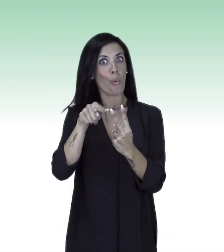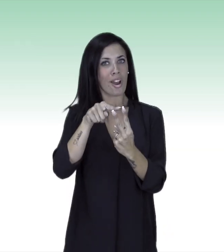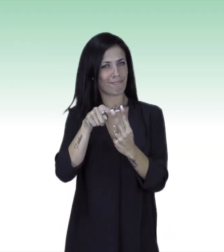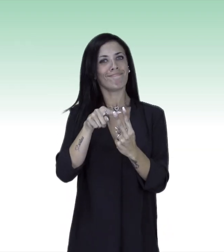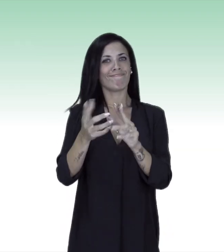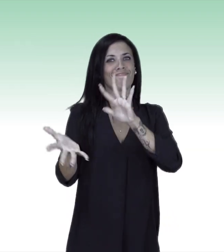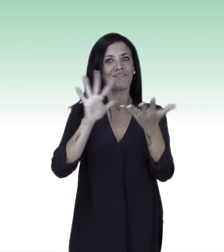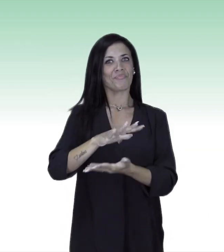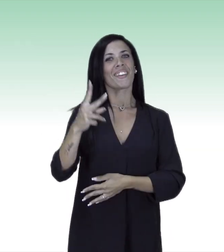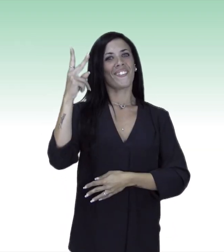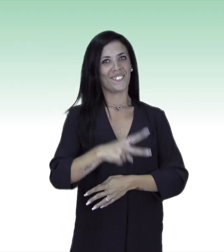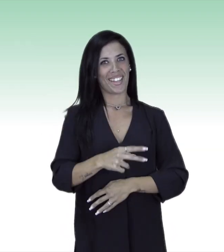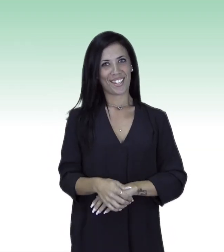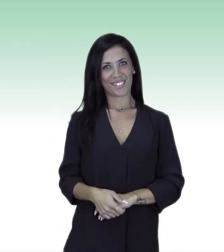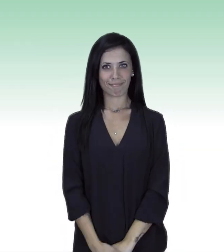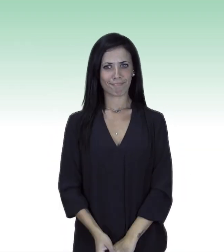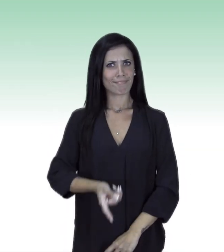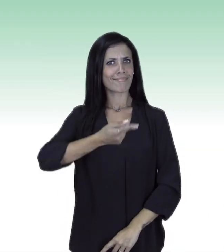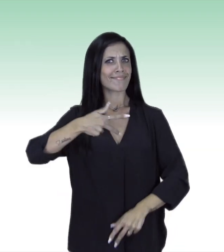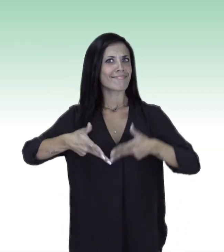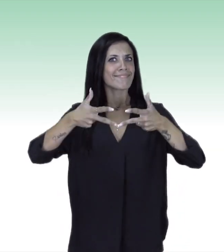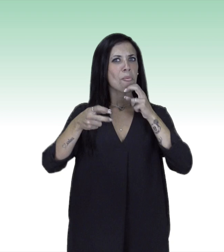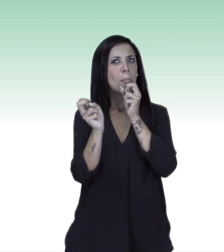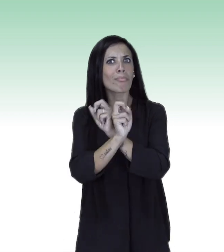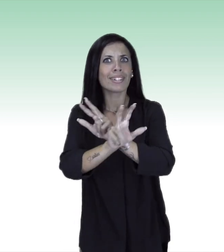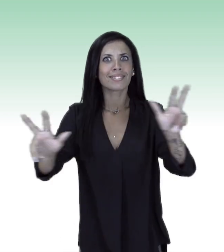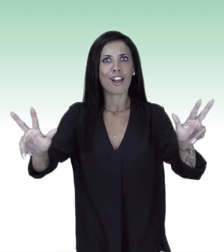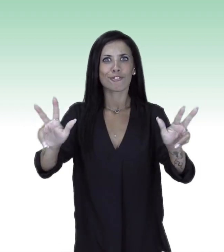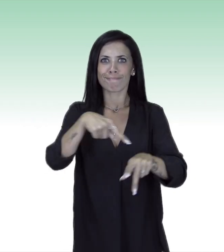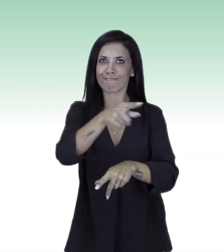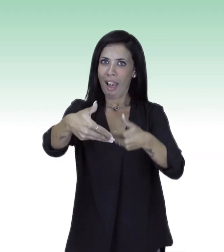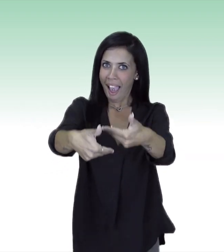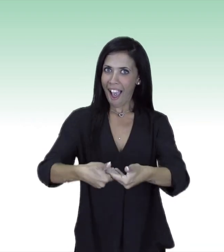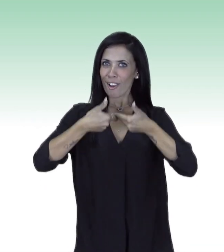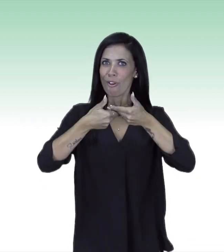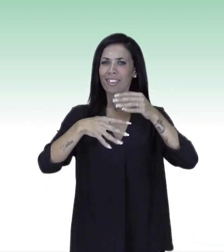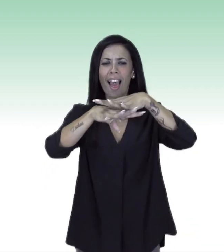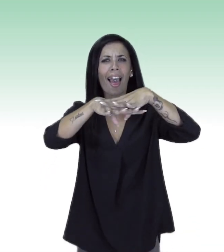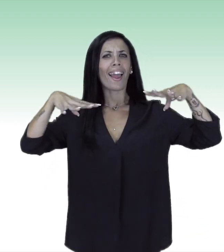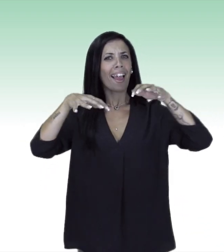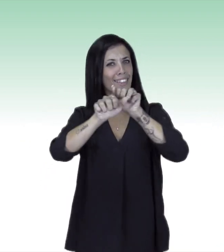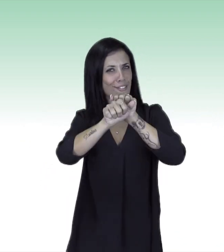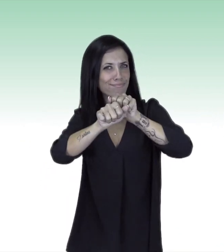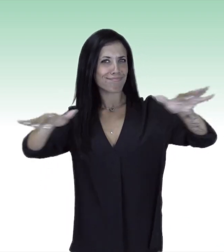finalmente realtà. Aiutateci a diffondere il nostro messaggio condividendo il video sui social